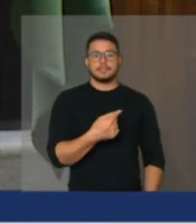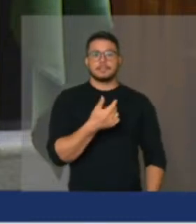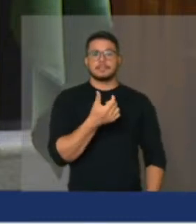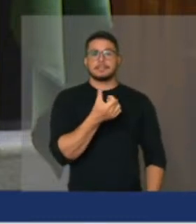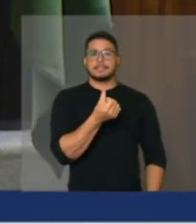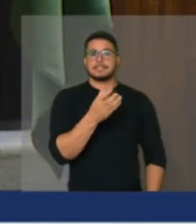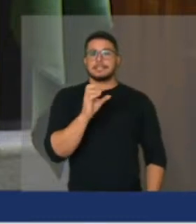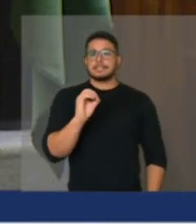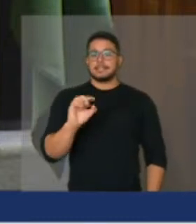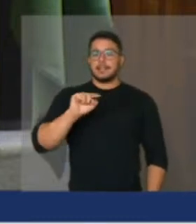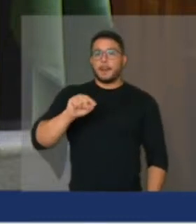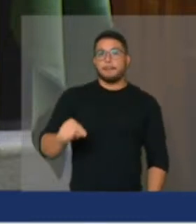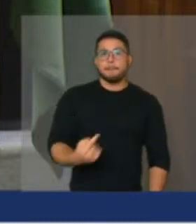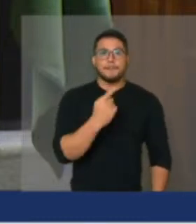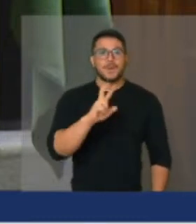HOJE, EXPLIQUE ISSO AO POBRE QUE PASSA FOME QUE ESTÁ